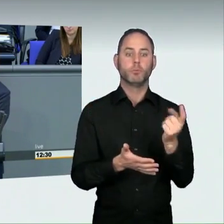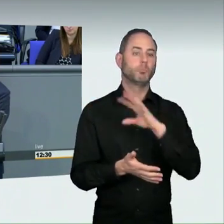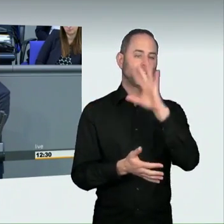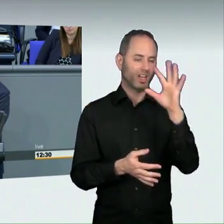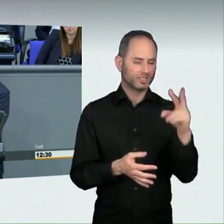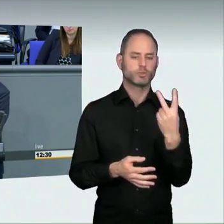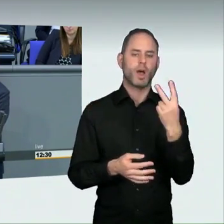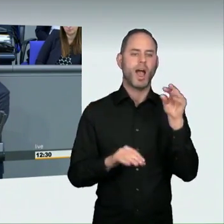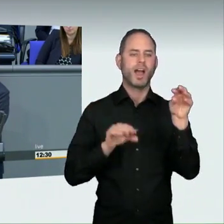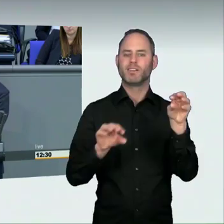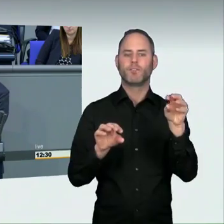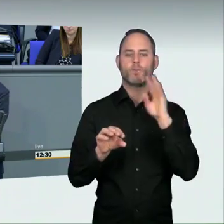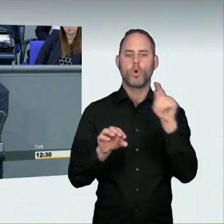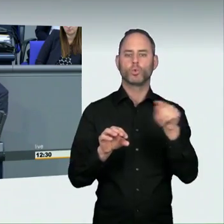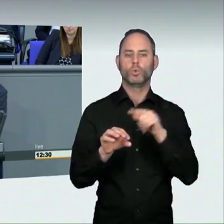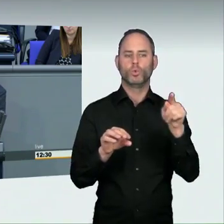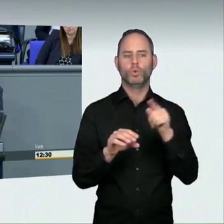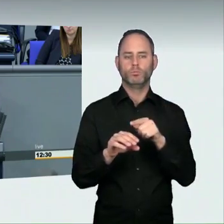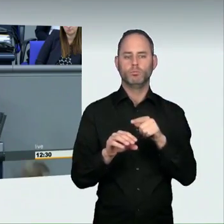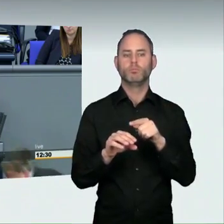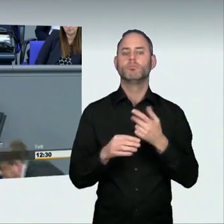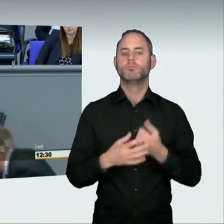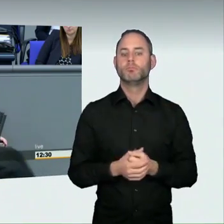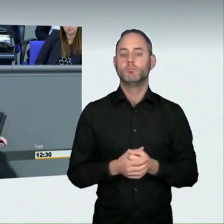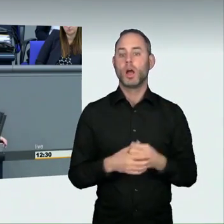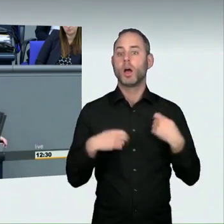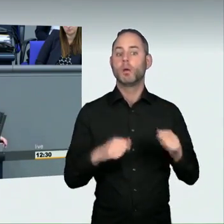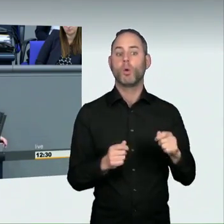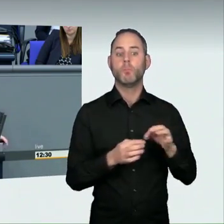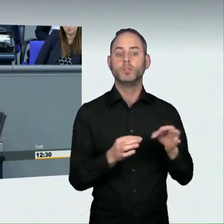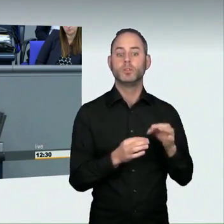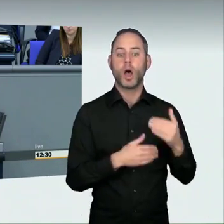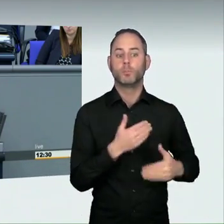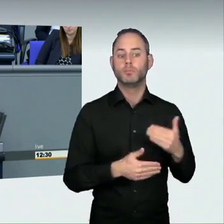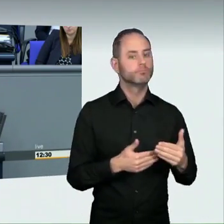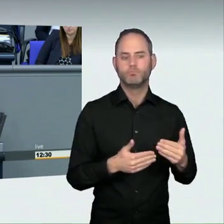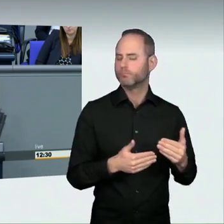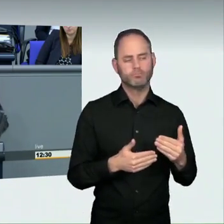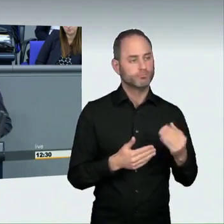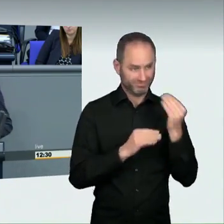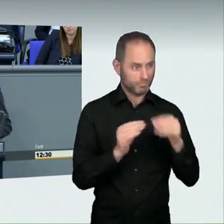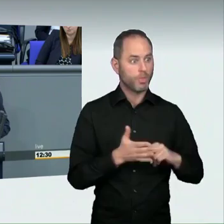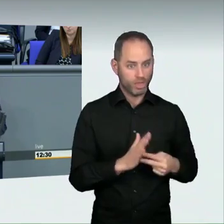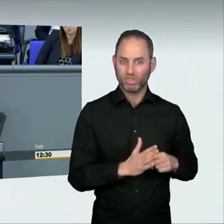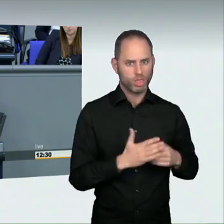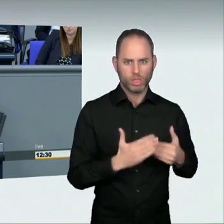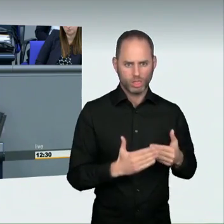gar nicht gebaut wurde. Ich erwähne dieses Modell, weil oftmals nicht zwischen den Geschäftsmodellen unterschieden wird.